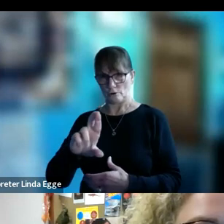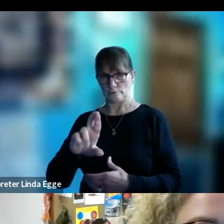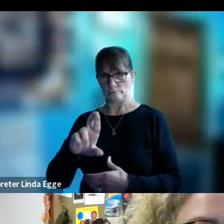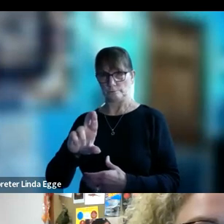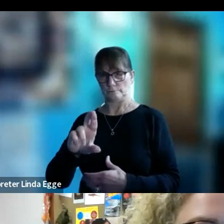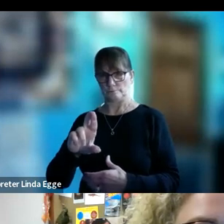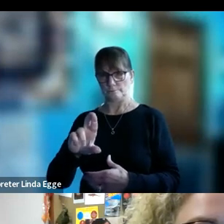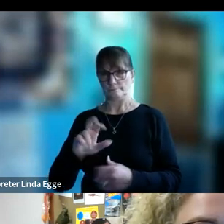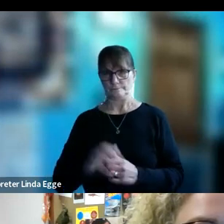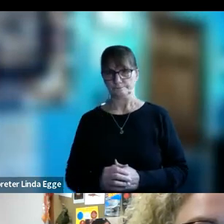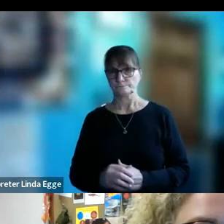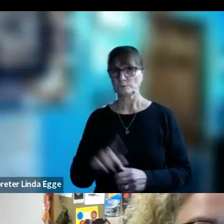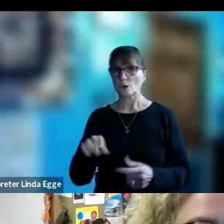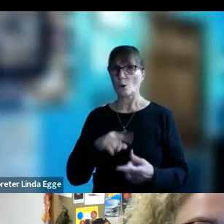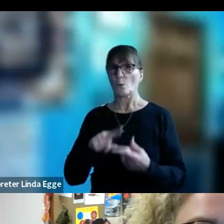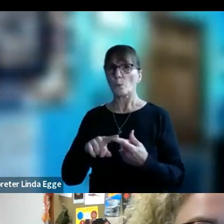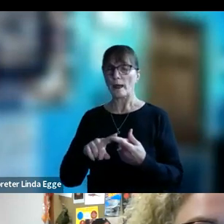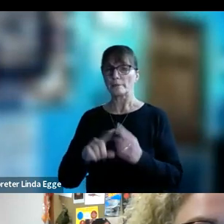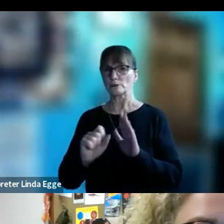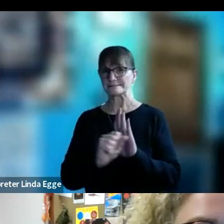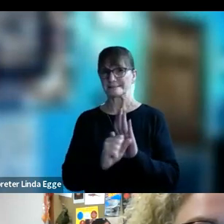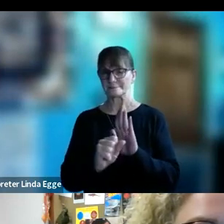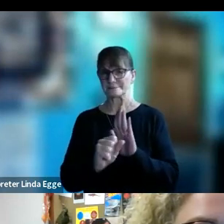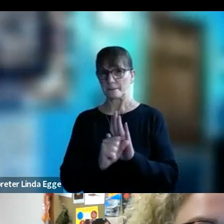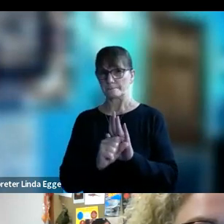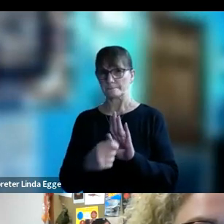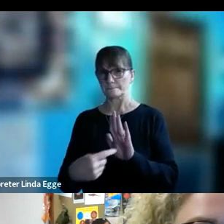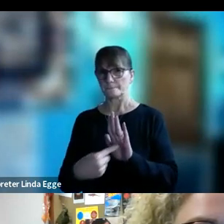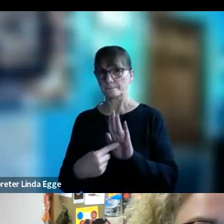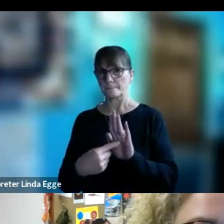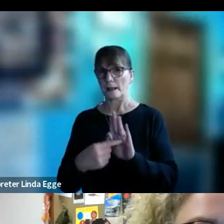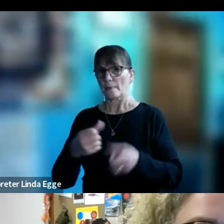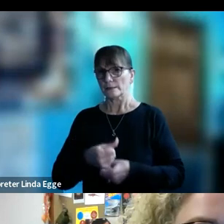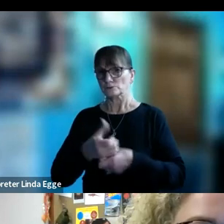Cuando hay un síntoma causado por el consumo,